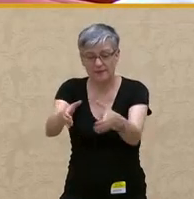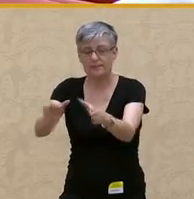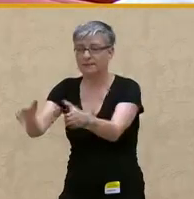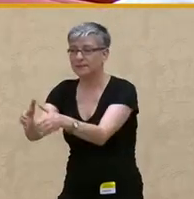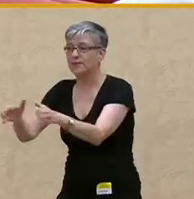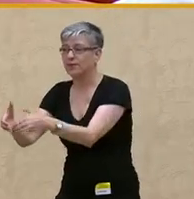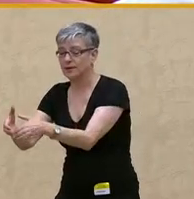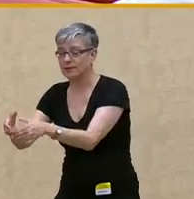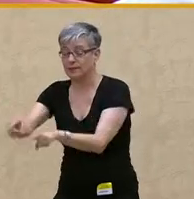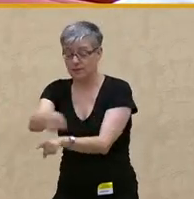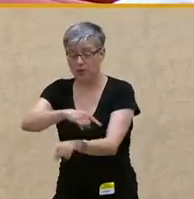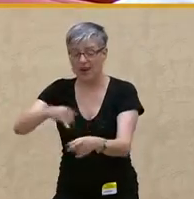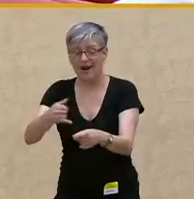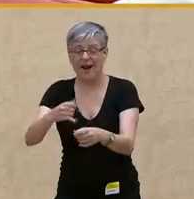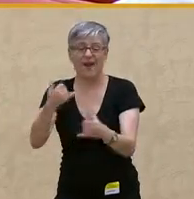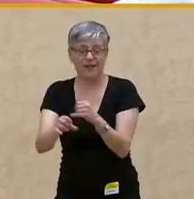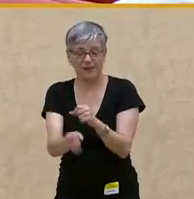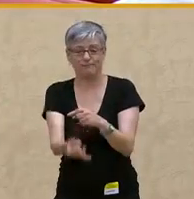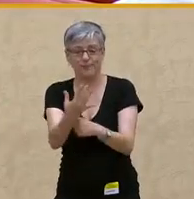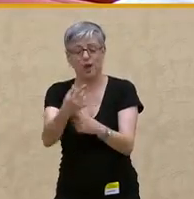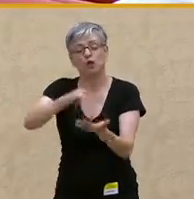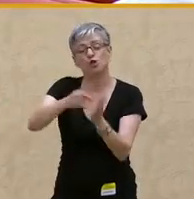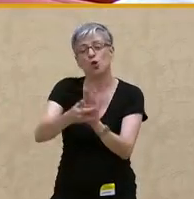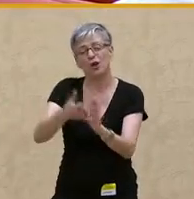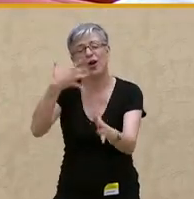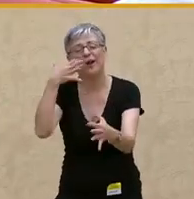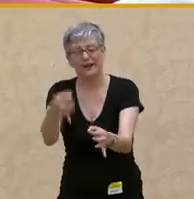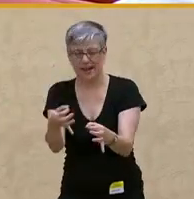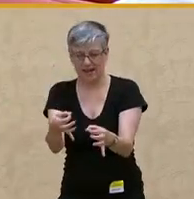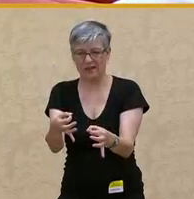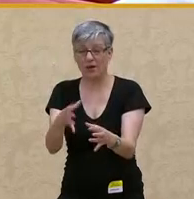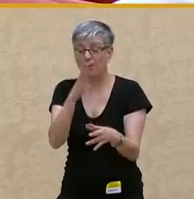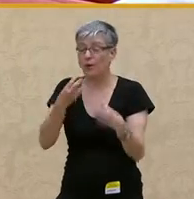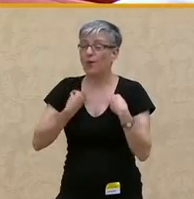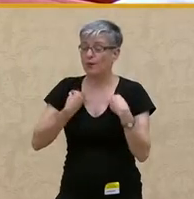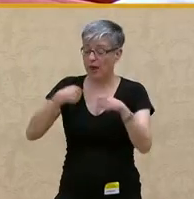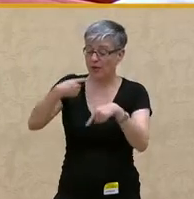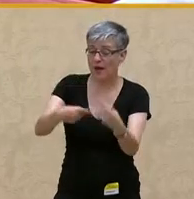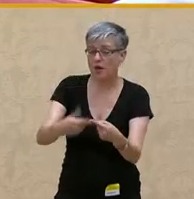y son los que dan soluciones reales, son los que están en el día a día, conocen muy bien de primera